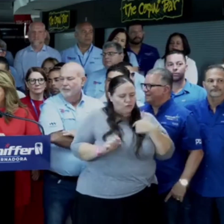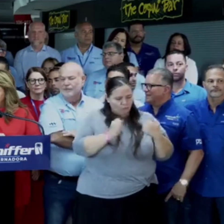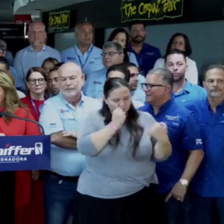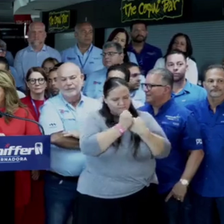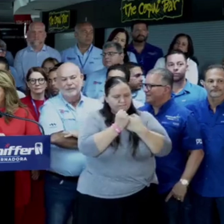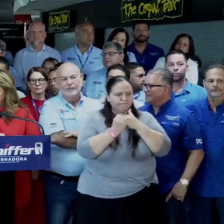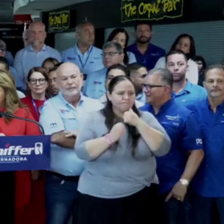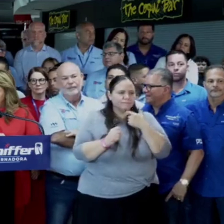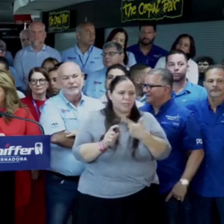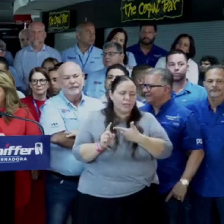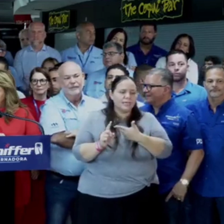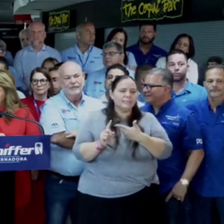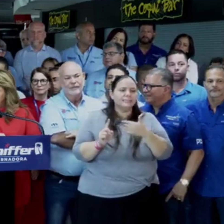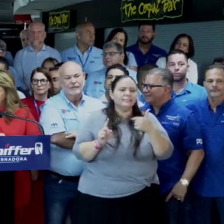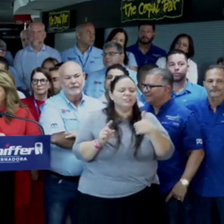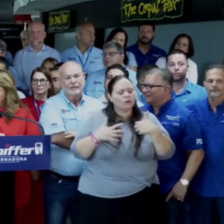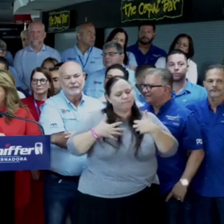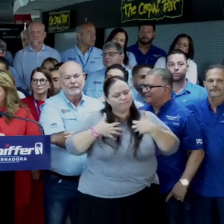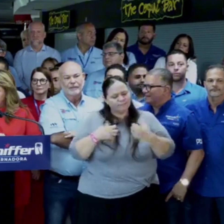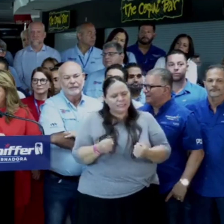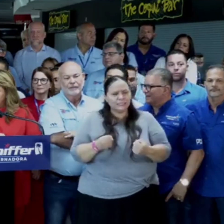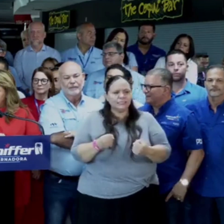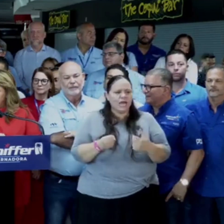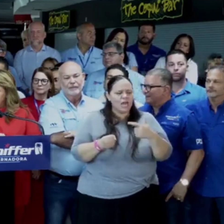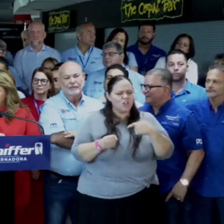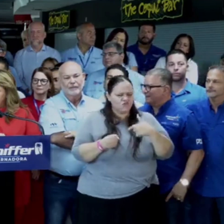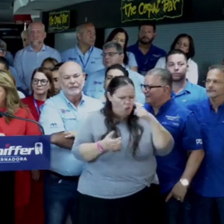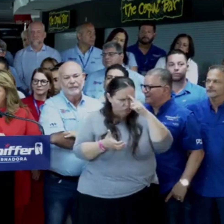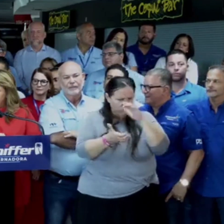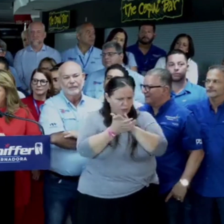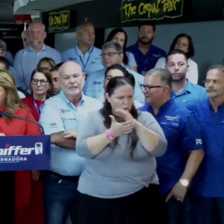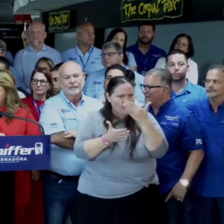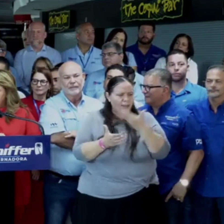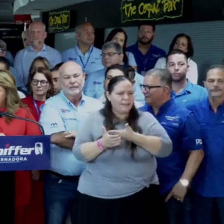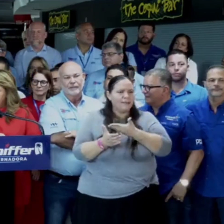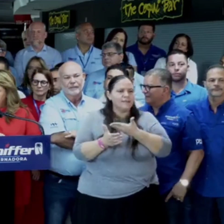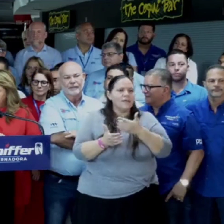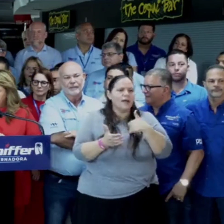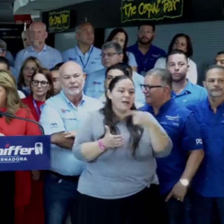tiene toda mi confianza tiene toda mi fe porque yo sé que es la candidata que puede echar a Puerto